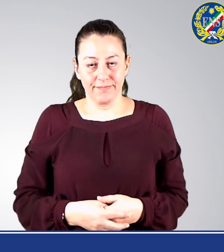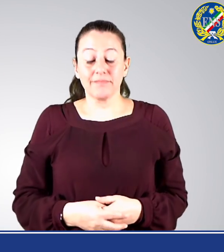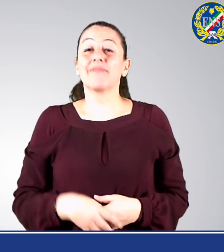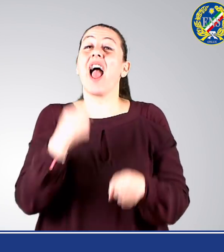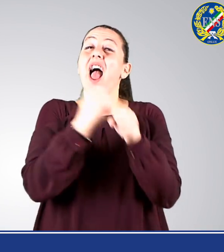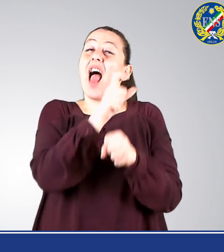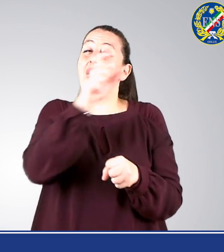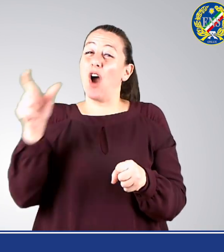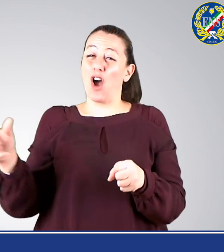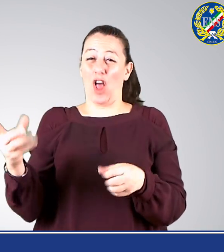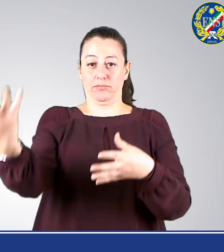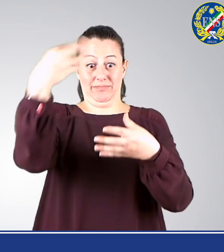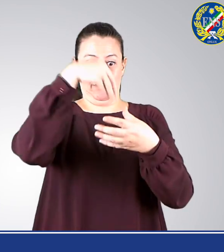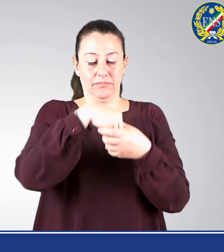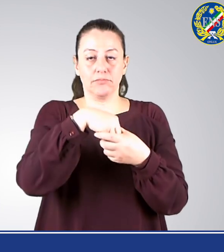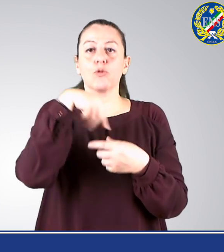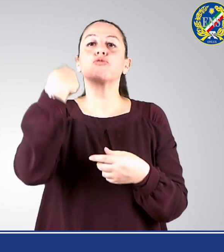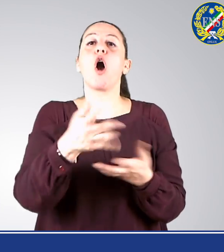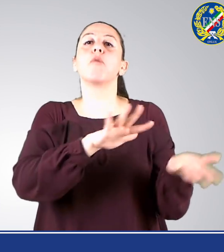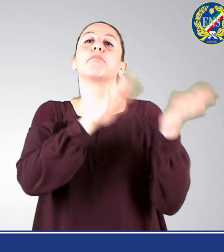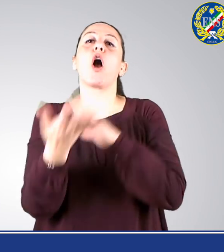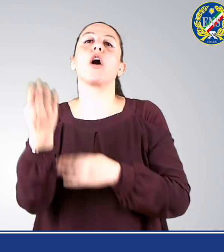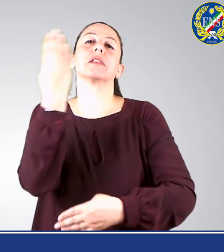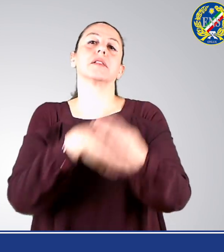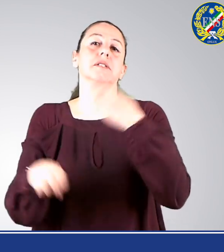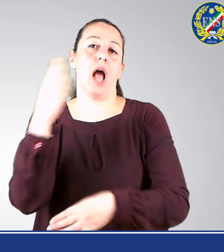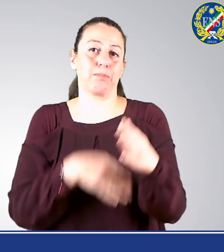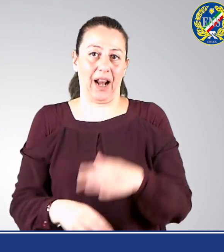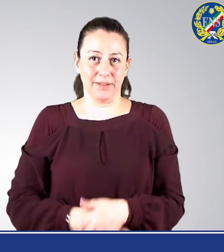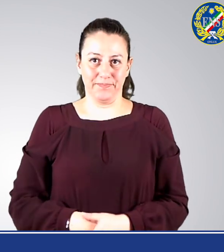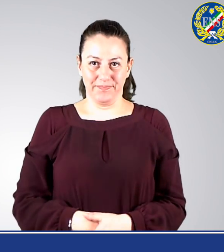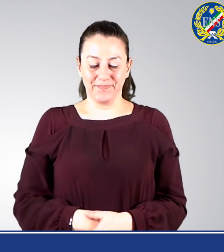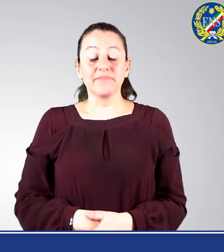i lavoratori divenuti invalidi durante il rapporto di lavoro con una percentuale pari o superiore al 60%,